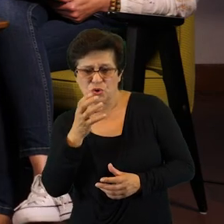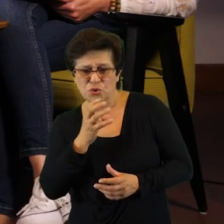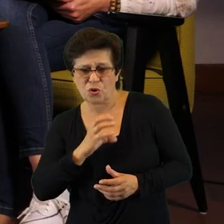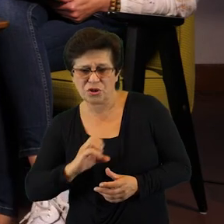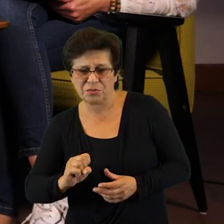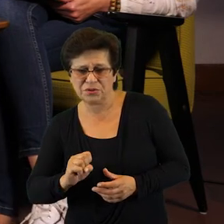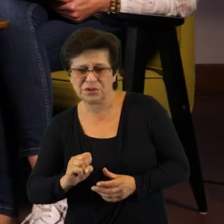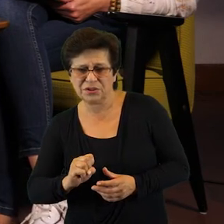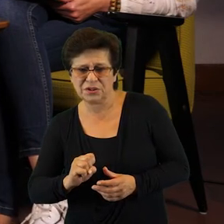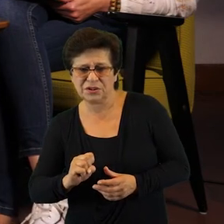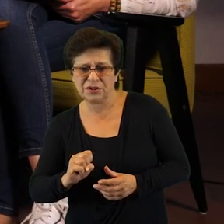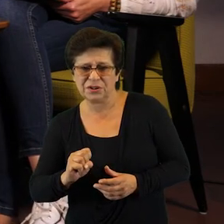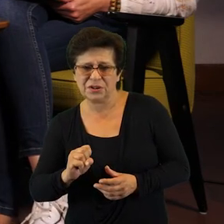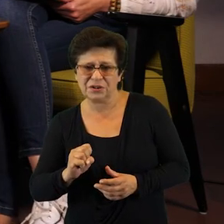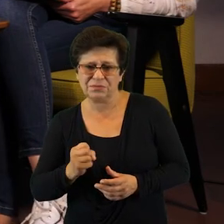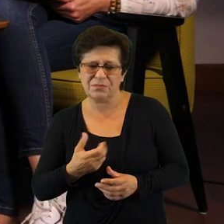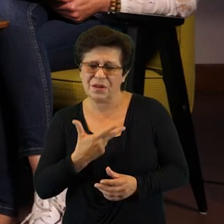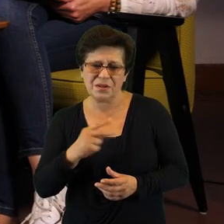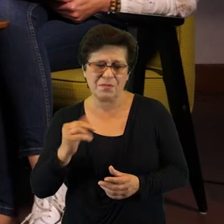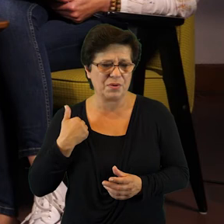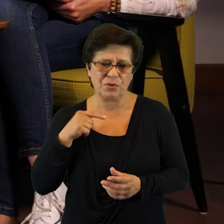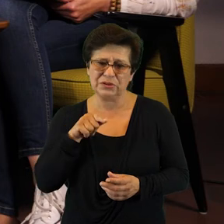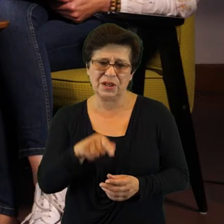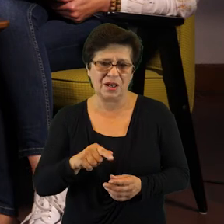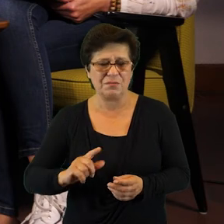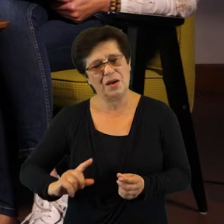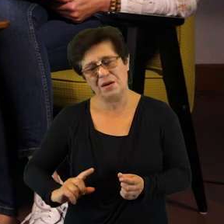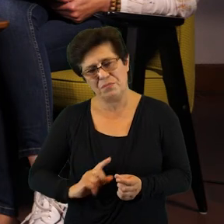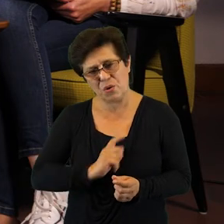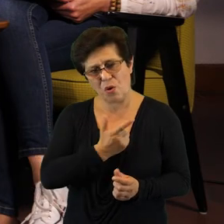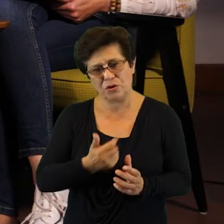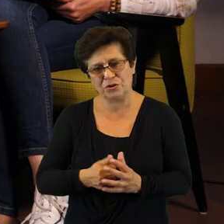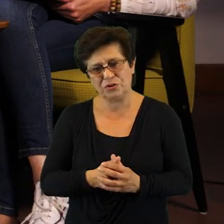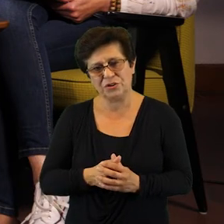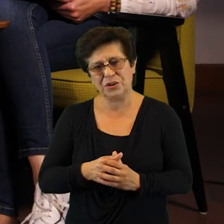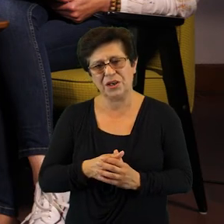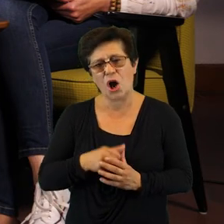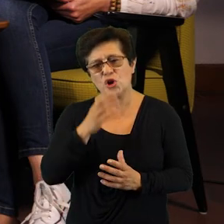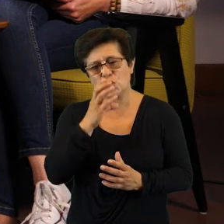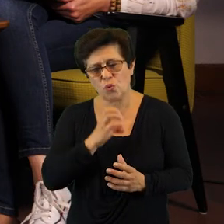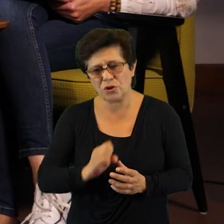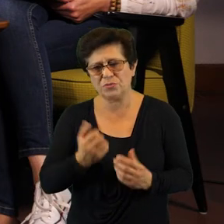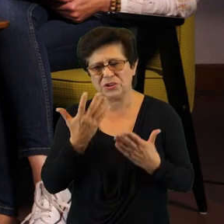zeszli się trochę z rozsądku. Słonimski od jakiegoś czasu usiłuje sobie ułożyć życie.